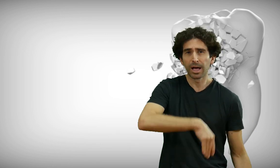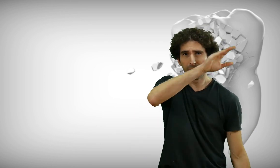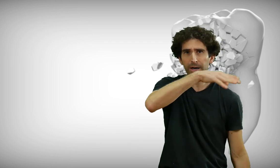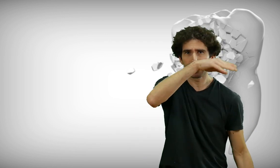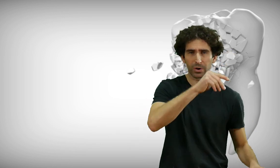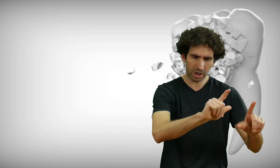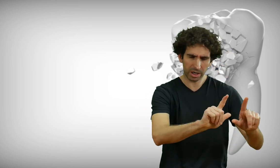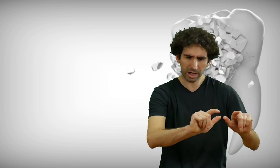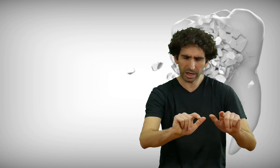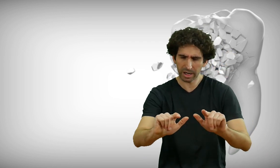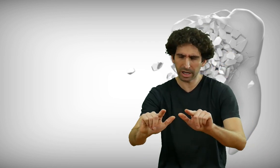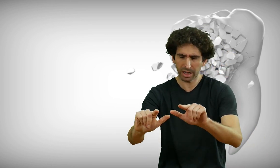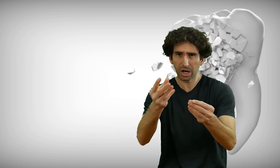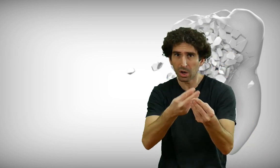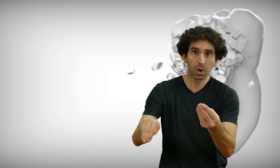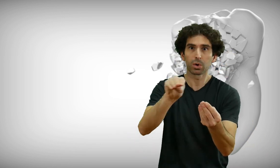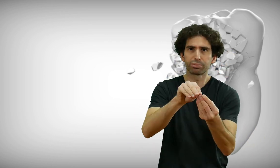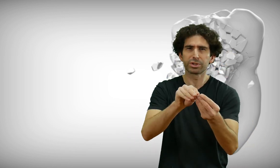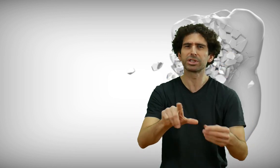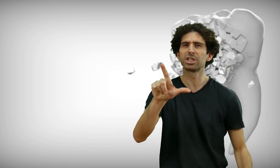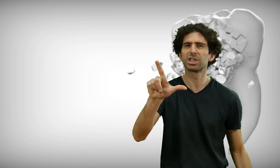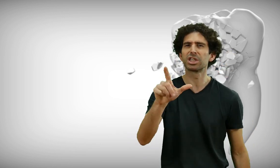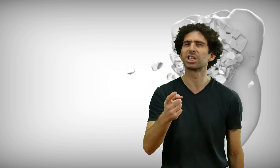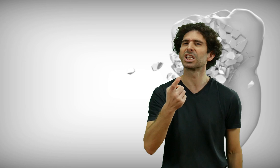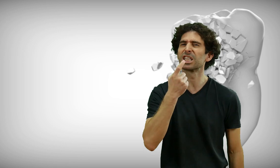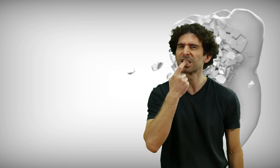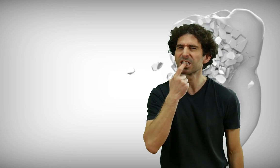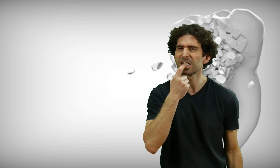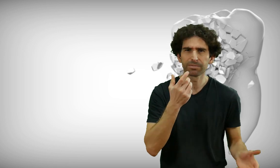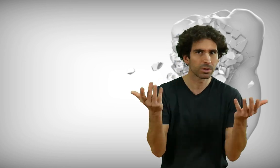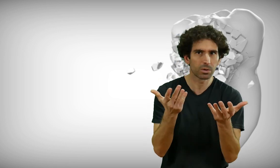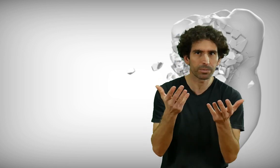Certains éléphants possèdent en plus deux dents. Lesquelles ?